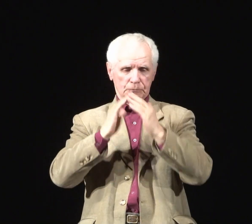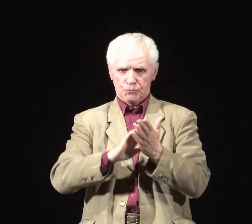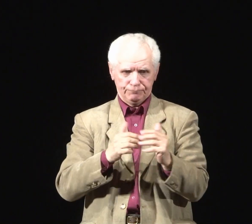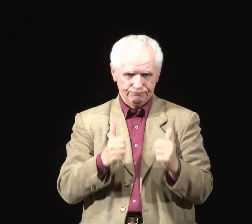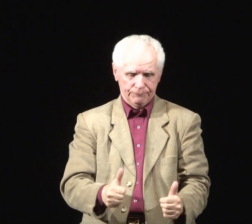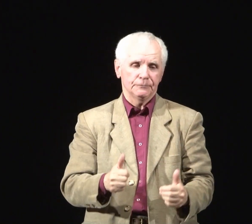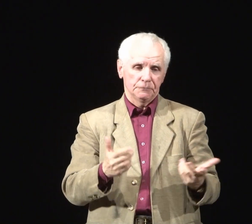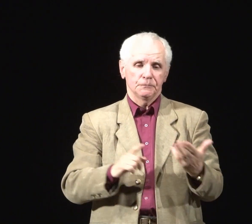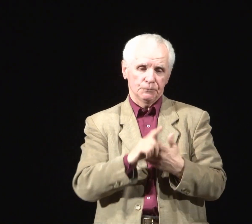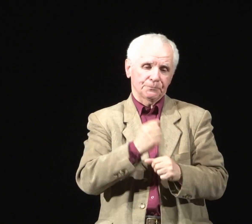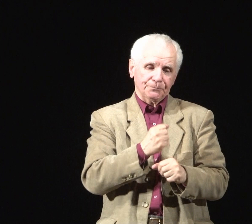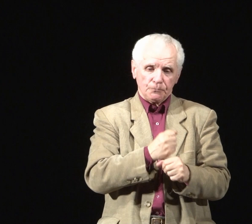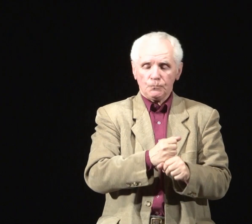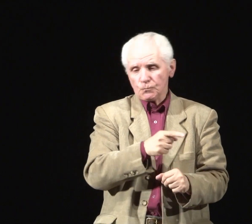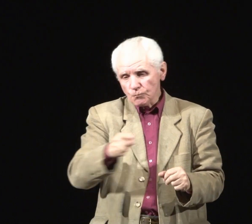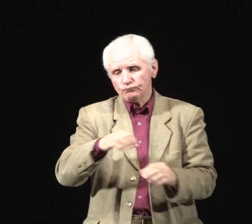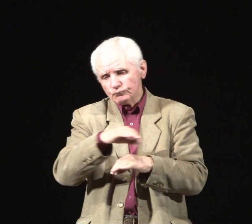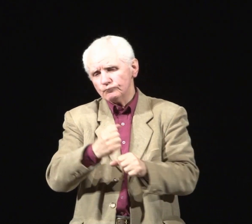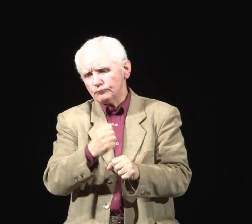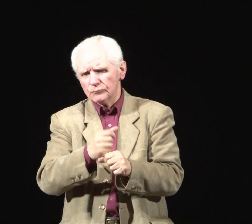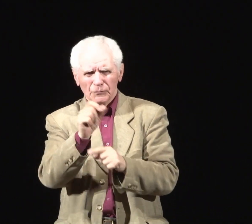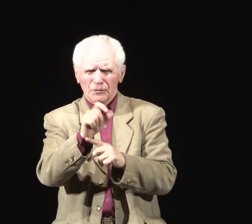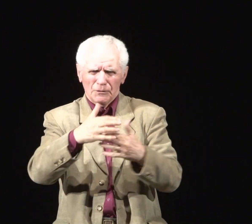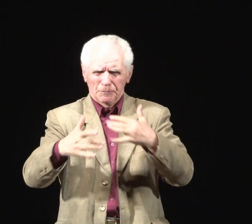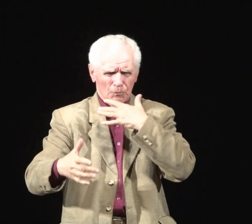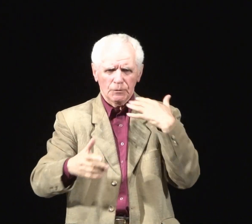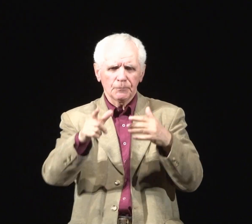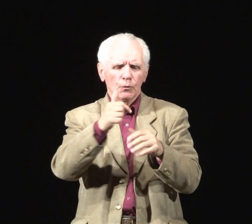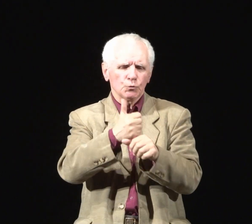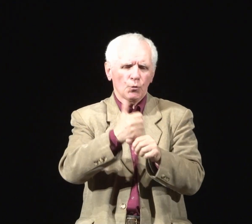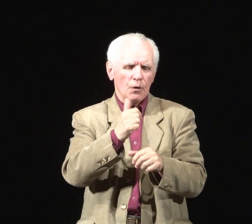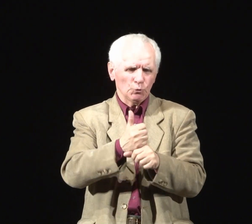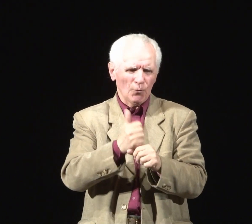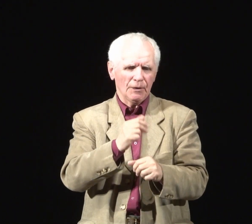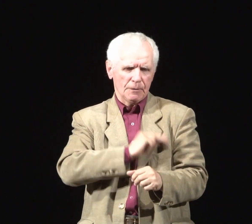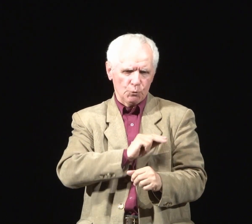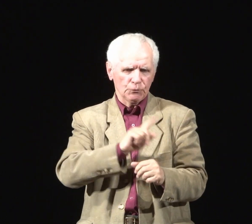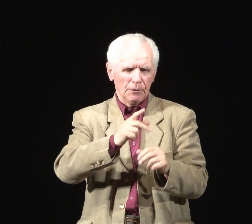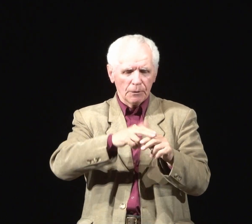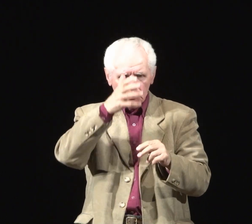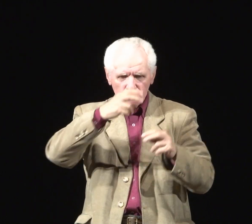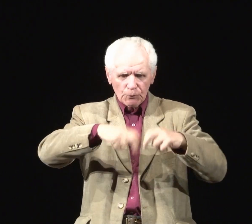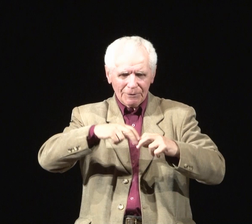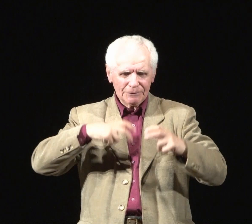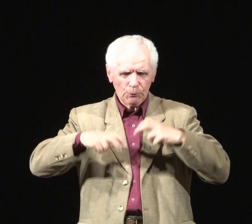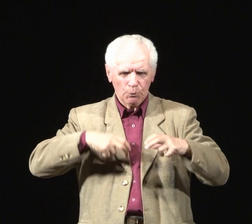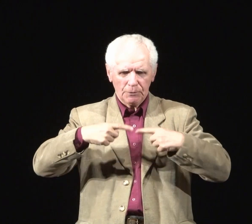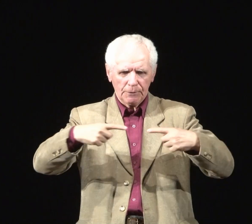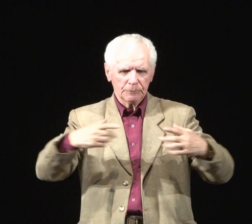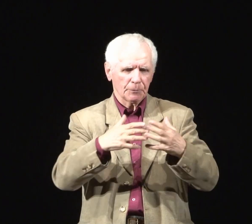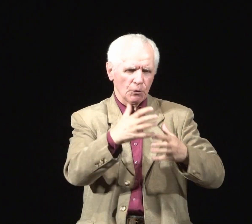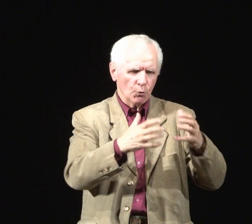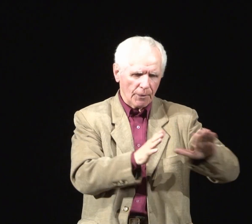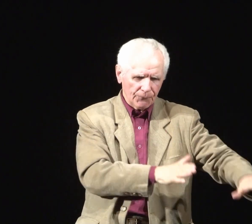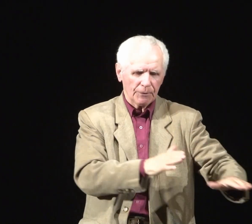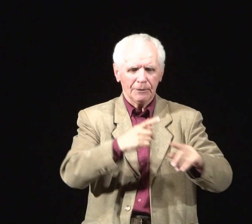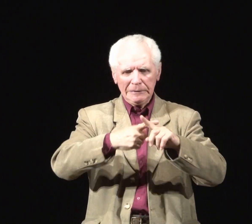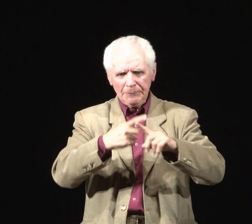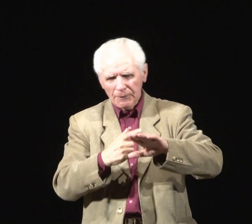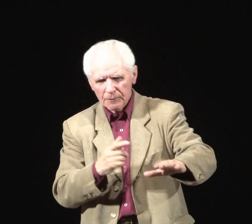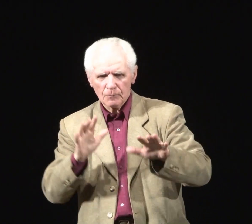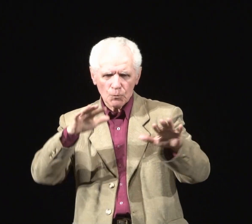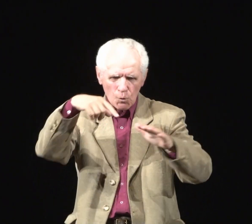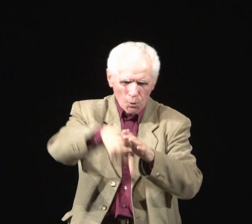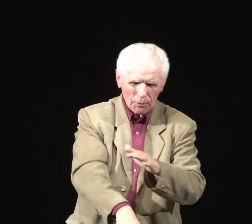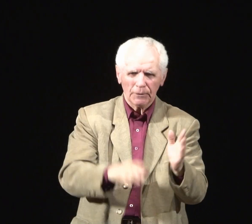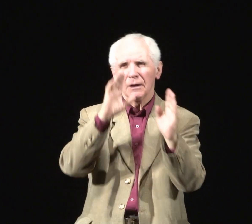Начал работать, заданий было много. Основная работа Института заключалась в научных исследованиях: моря, химии, экологии...